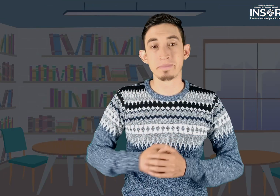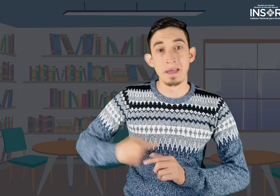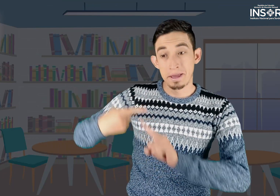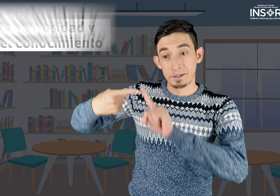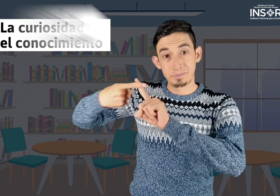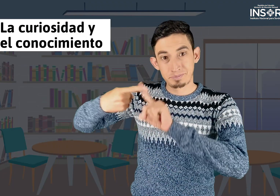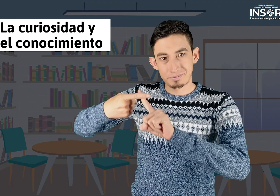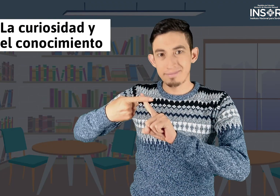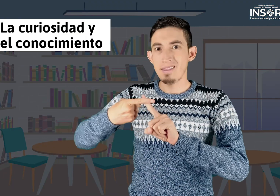Primera: